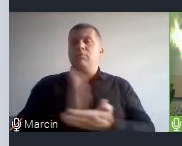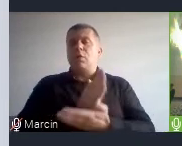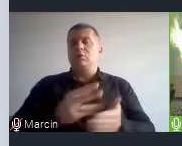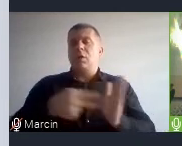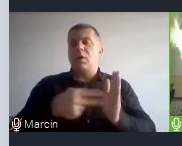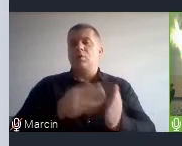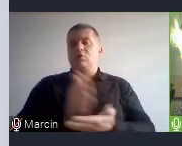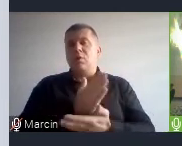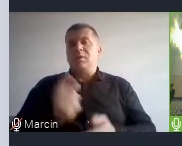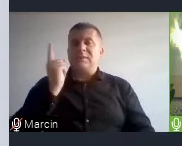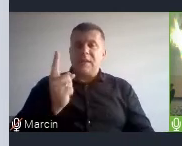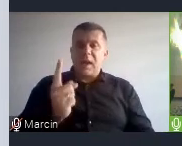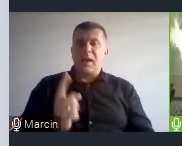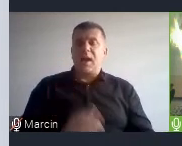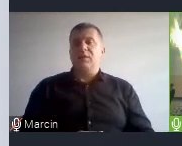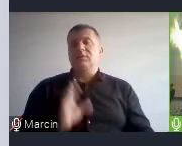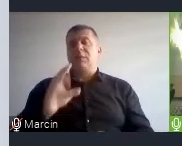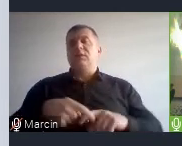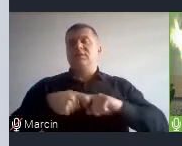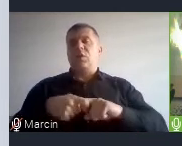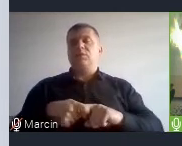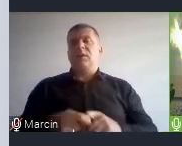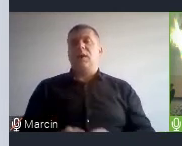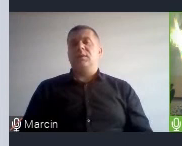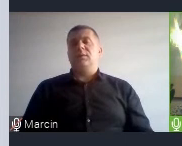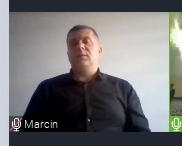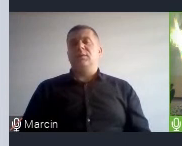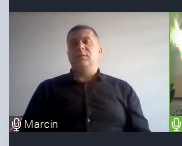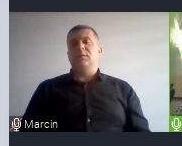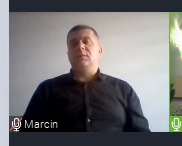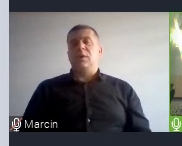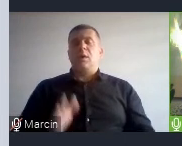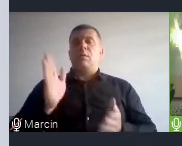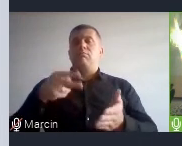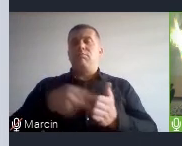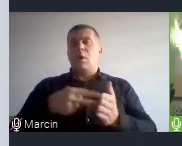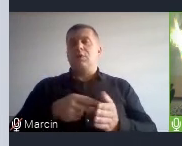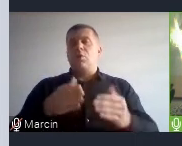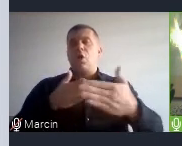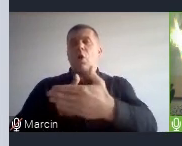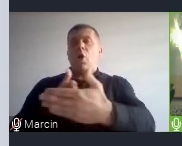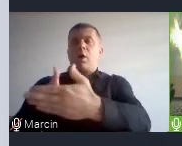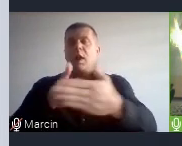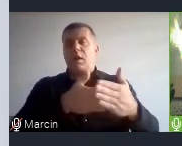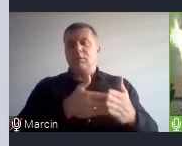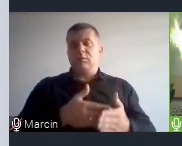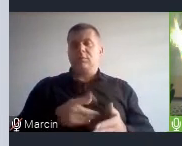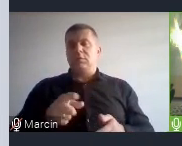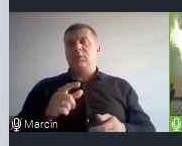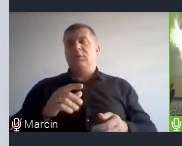zakazach związanych z podziałem i ograniczaniem tym sposobem procedur czy ograniczeniem konkurencji.